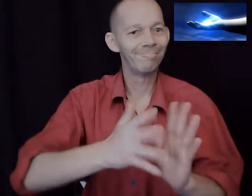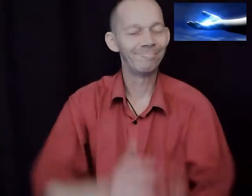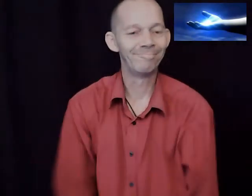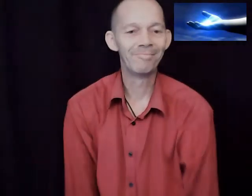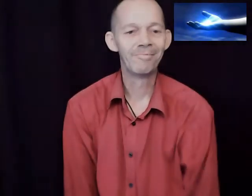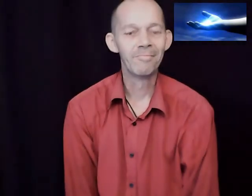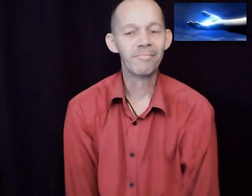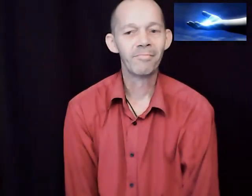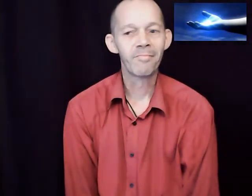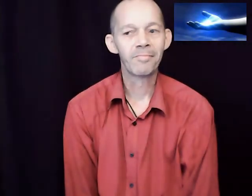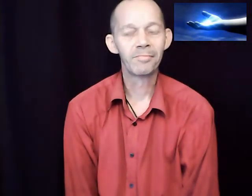Bonjour Spiritualité en LSF